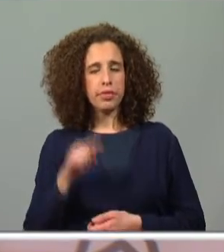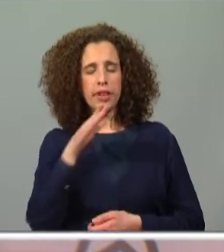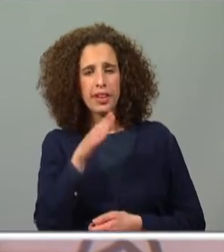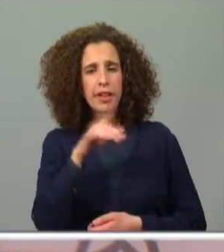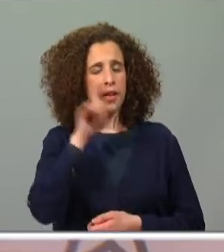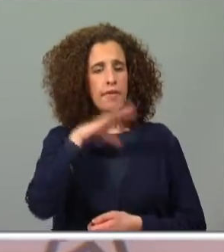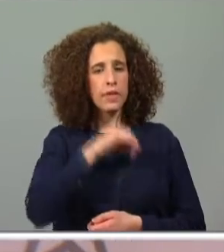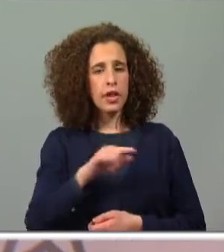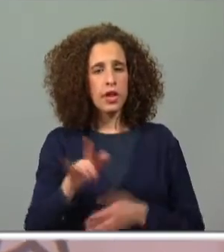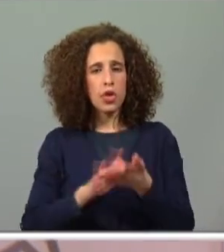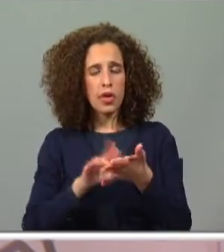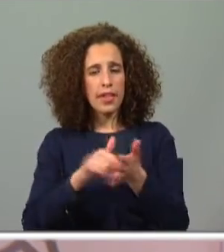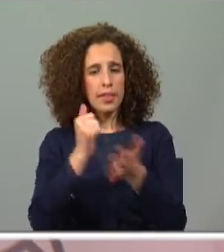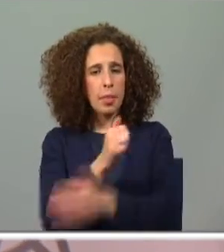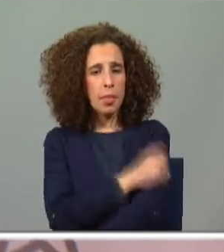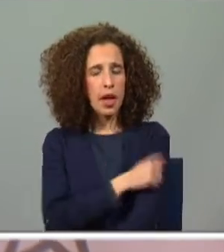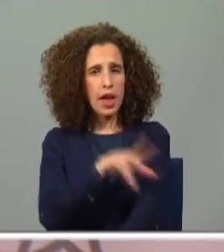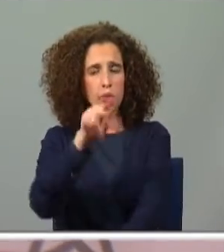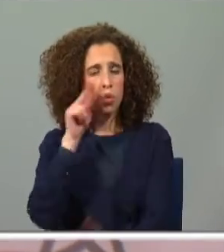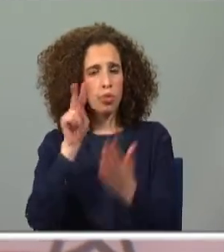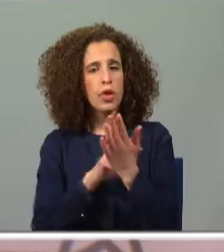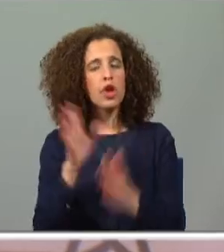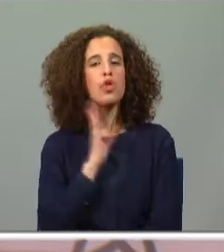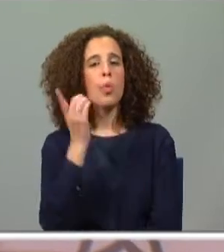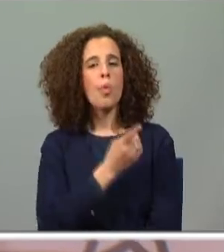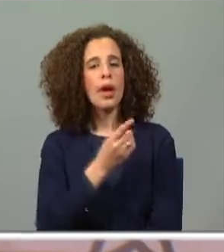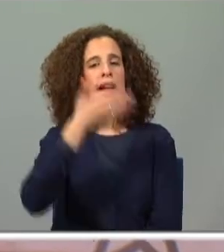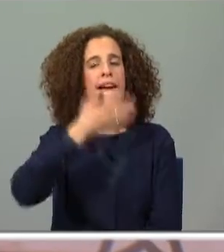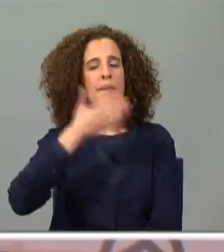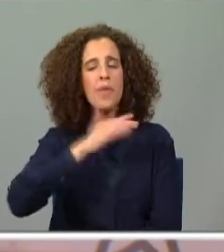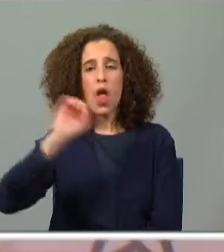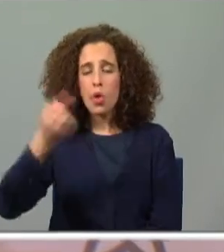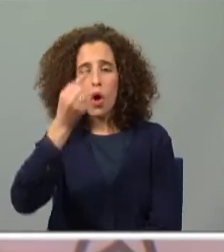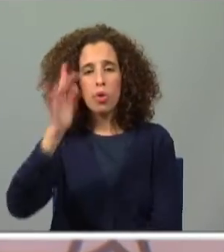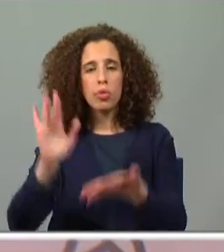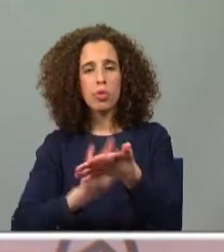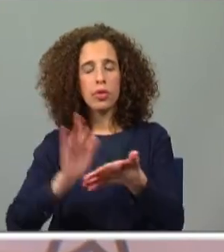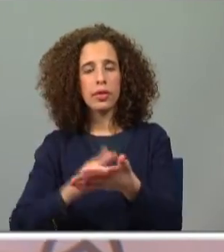em casa e nem sequer o dia e obriga a emprestar imediatamente o livro A 在家裡，甚至不是白天，強迫你立即藉書A